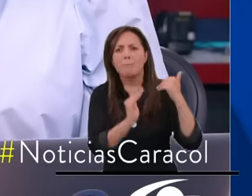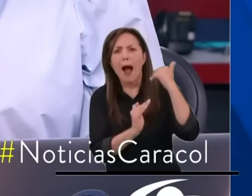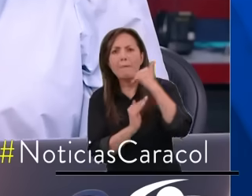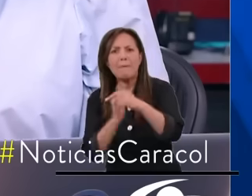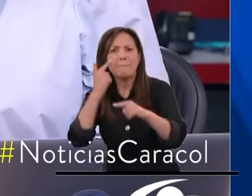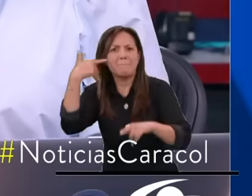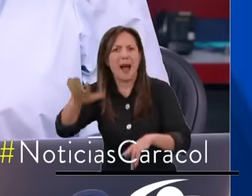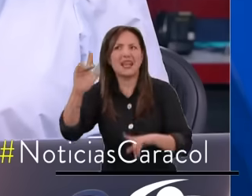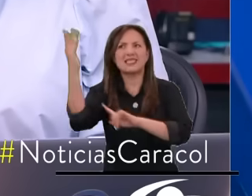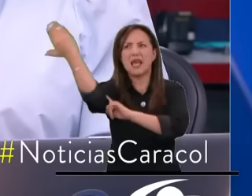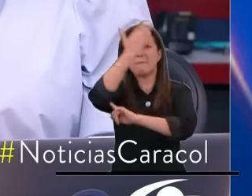familiar están por las nubes.